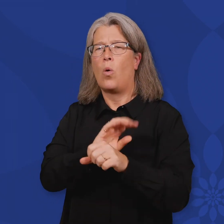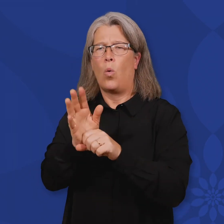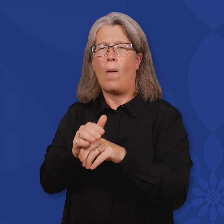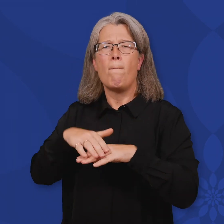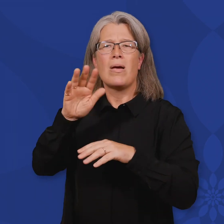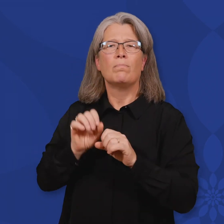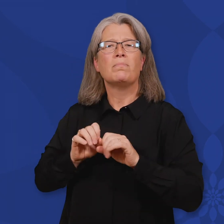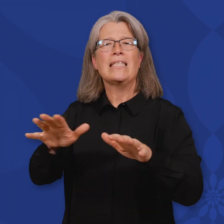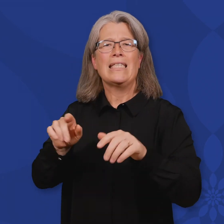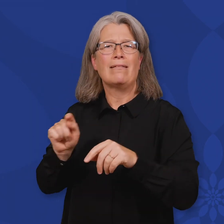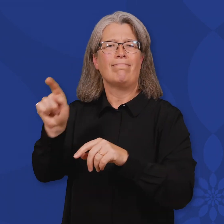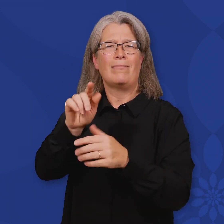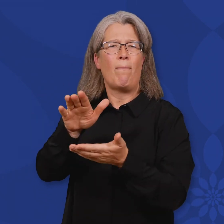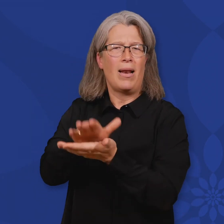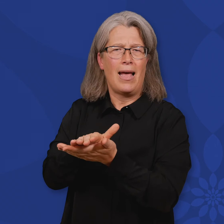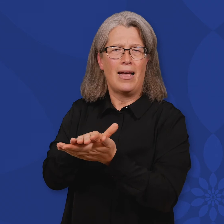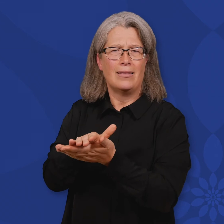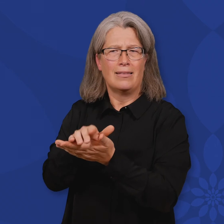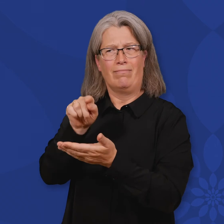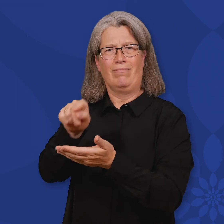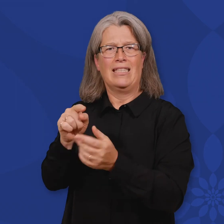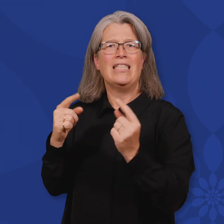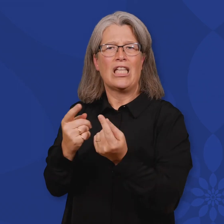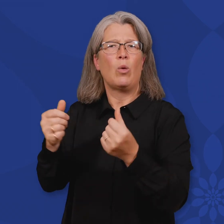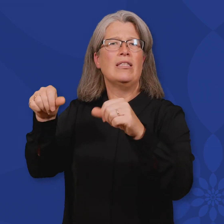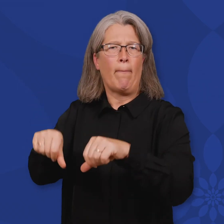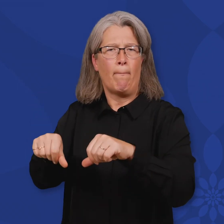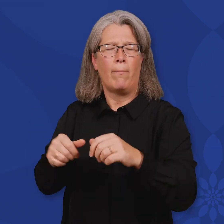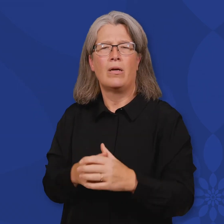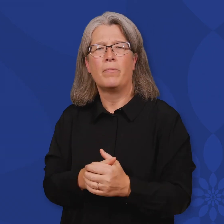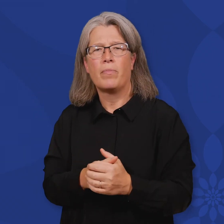också till områden där läget har varit bättre.